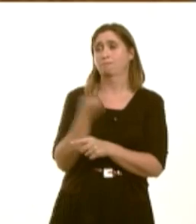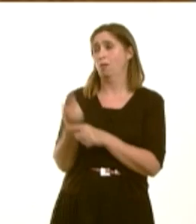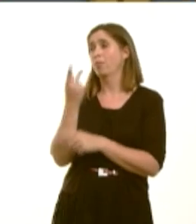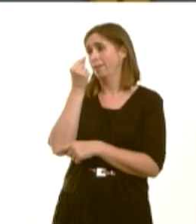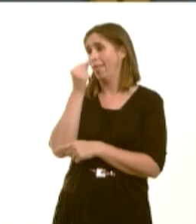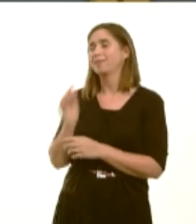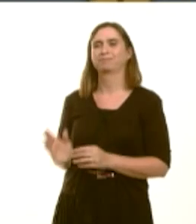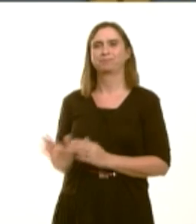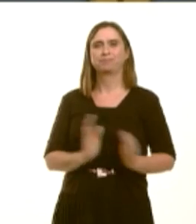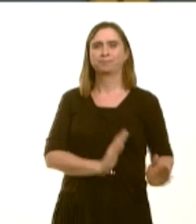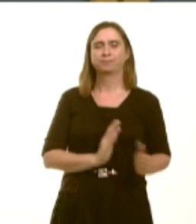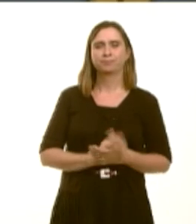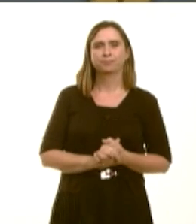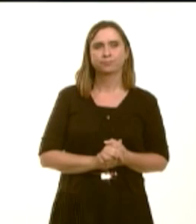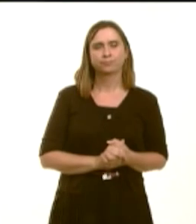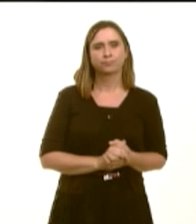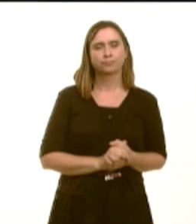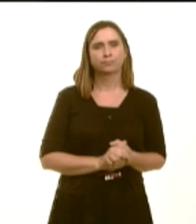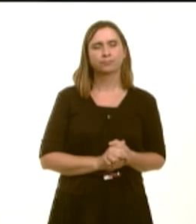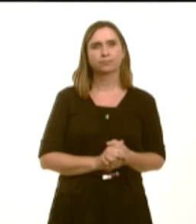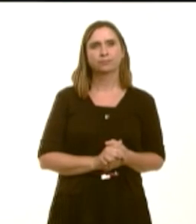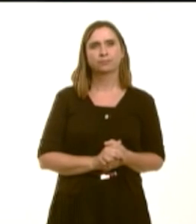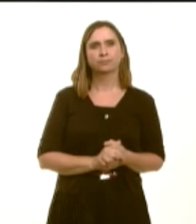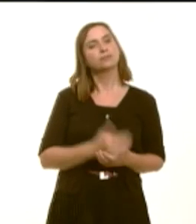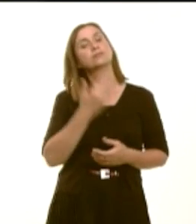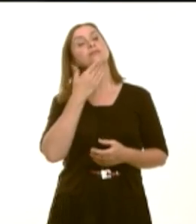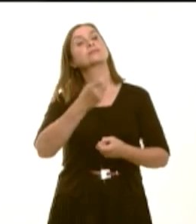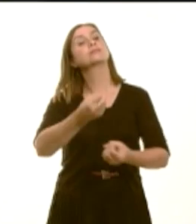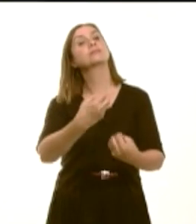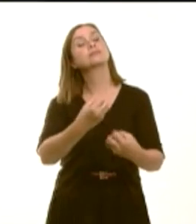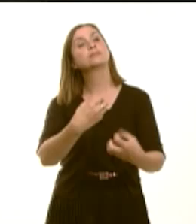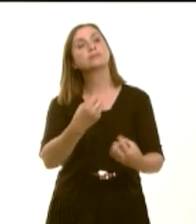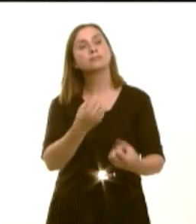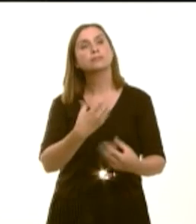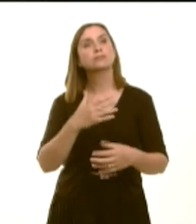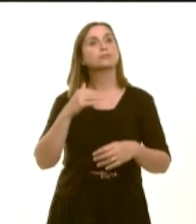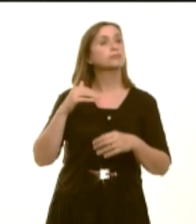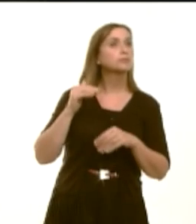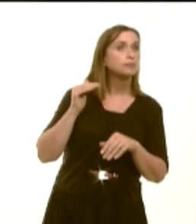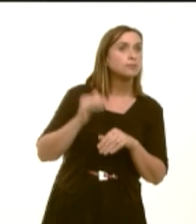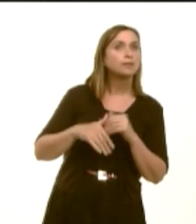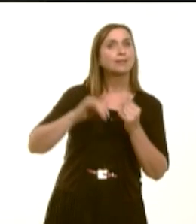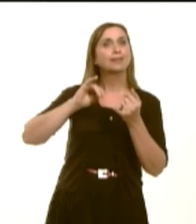Rhun ap Iorwerth: 7. A wnaiff y Prif Weinidog ddatganiad am lwyddiant datblygiad SEACAMS? OAQ(4)2327(FM) Carwyn Jones: Wel, maeín enghraifft wych,